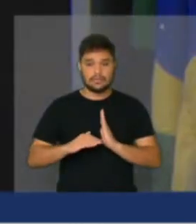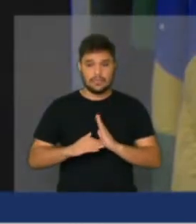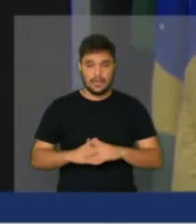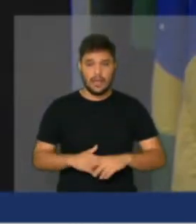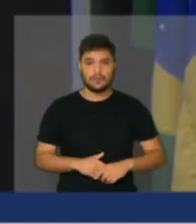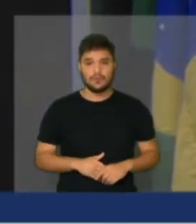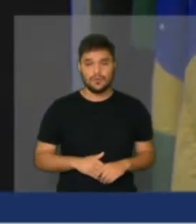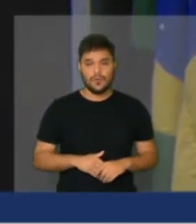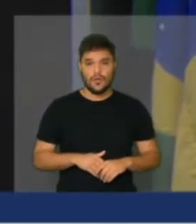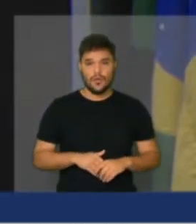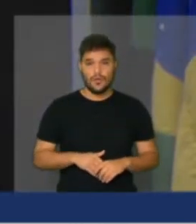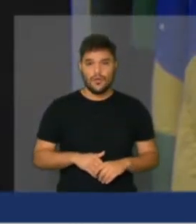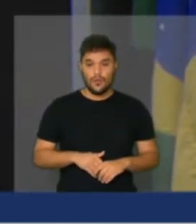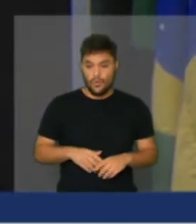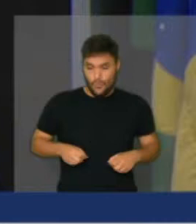O CRESCIMENTO COM GASTOS PESSOAIS NOS MUNICÍPIOS É